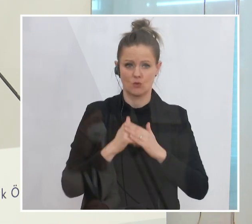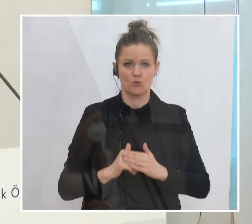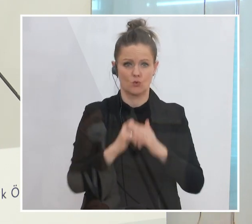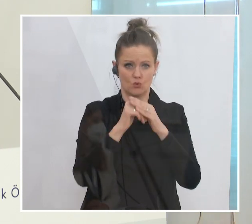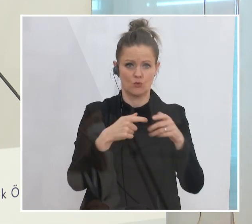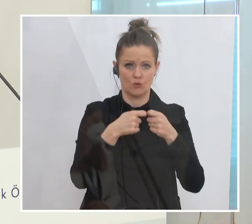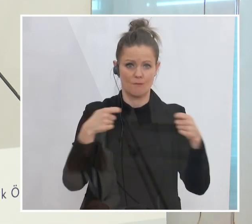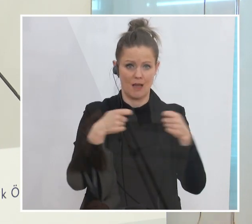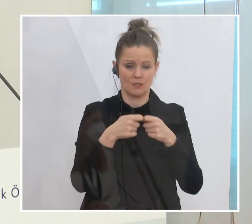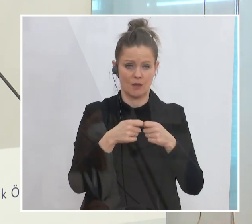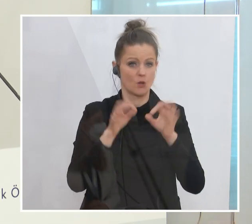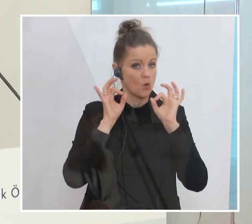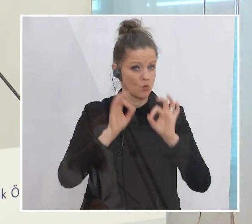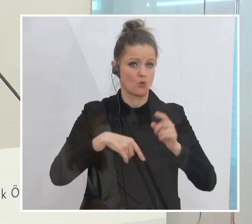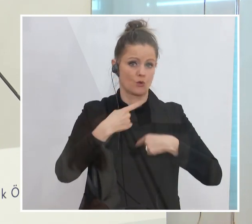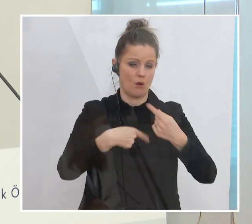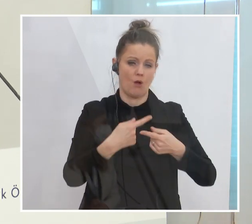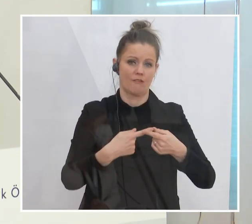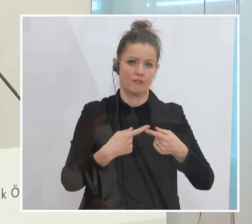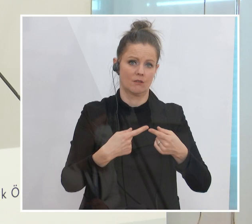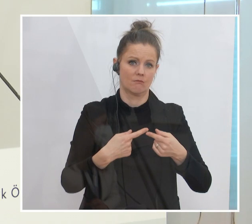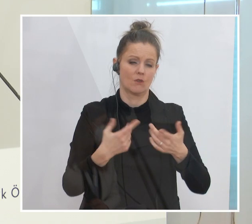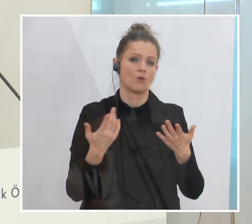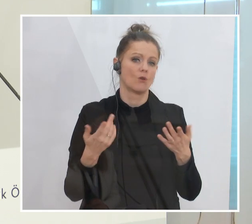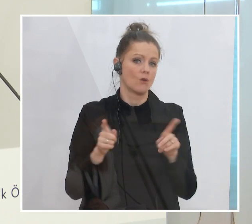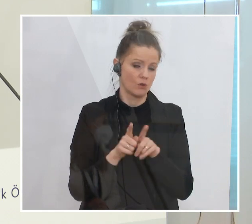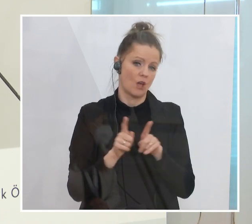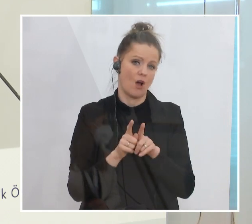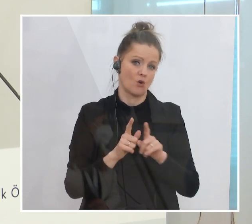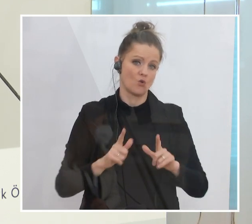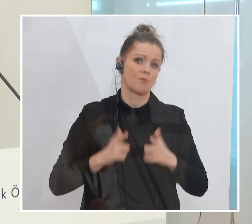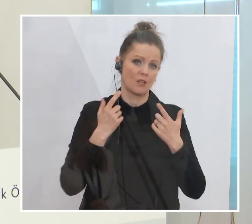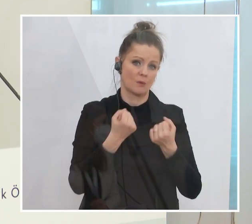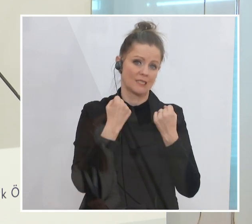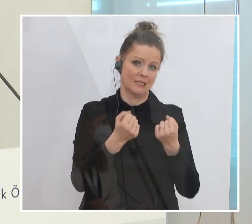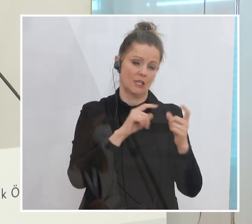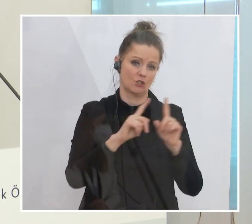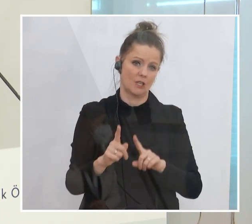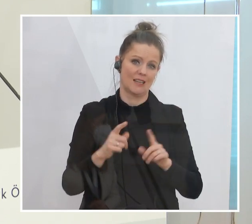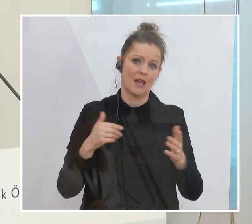die gut funktionieren und die das Überleben auch sichern, bisher gut durch diese Krise